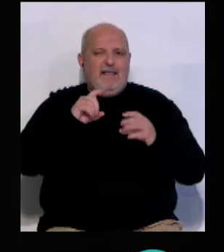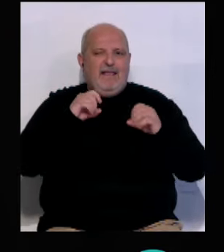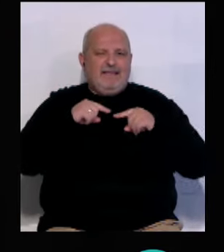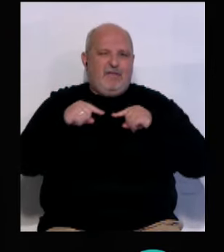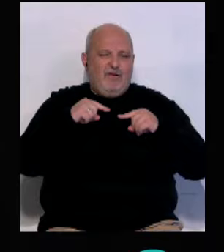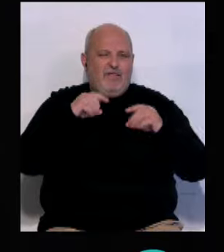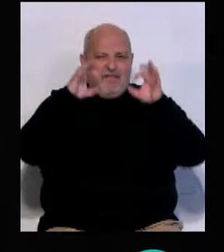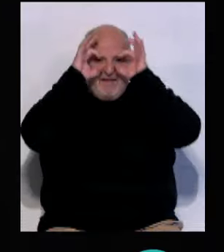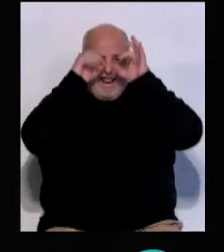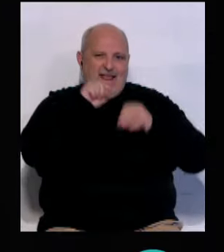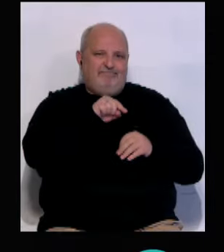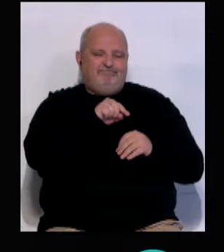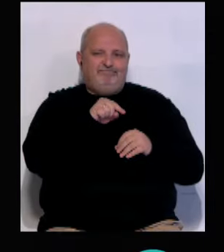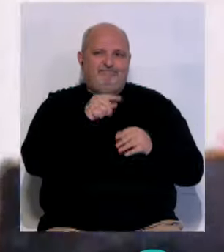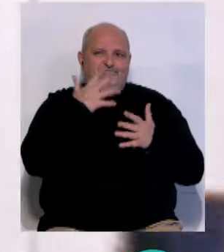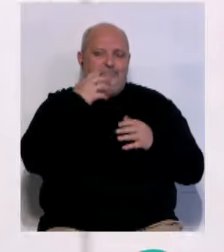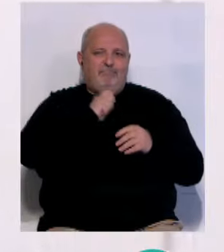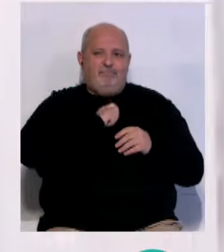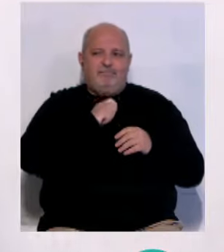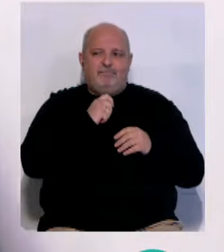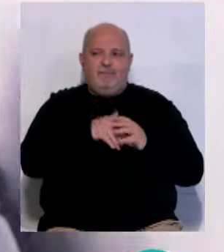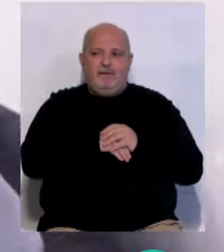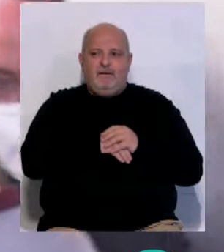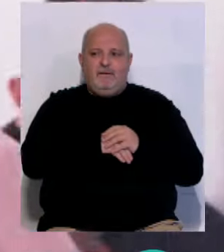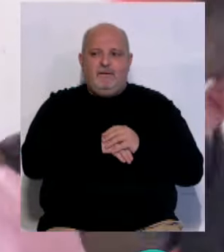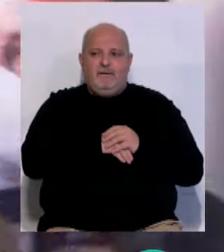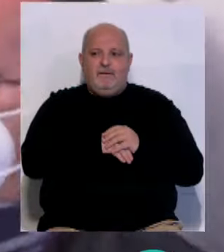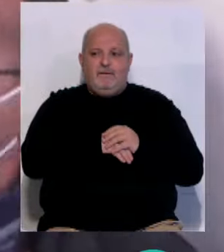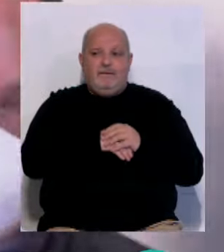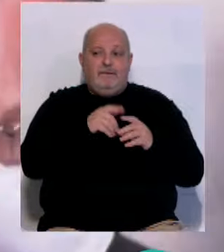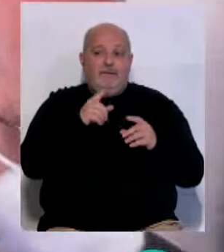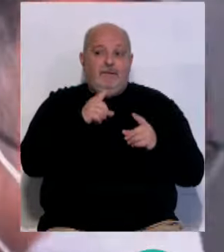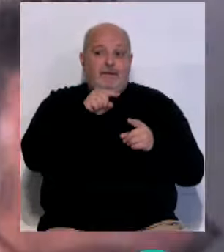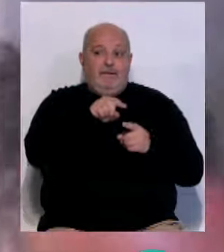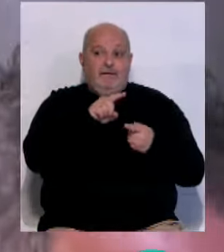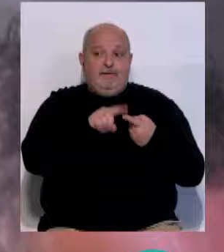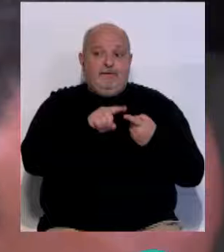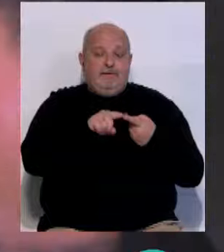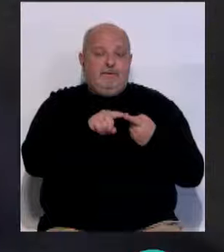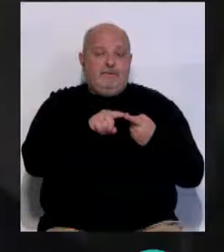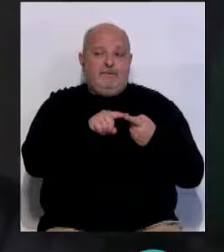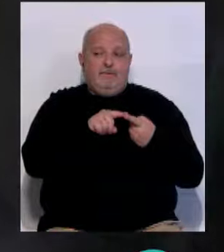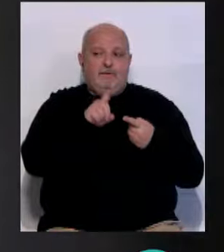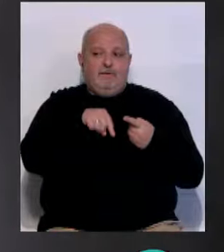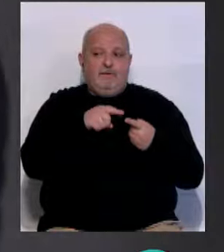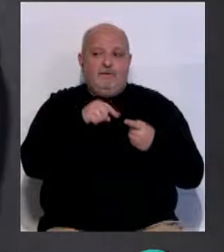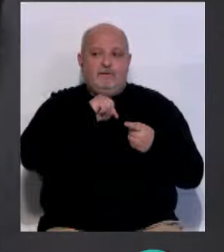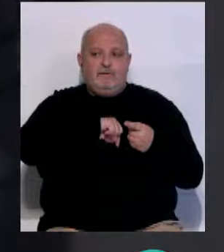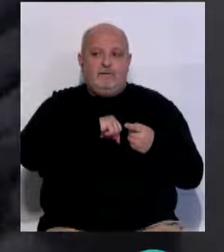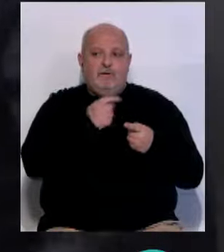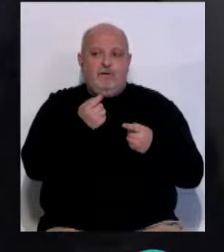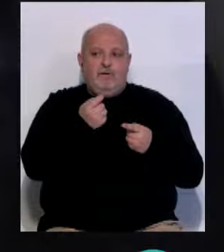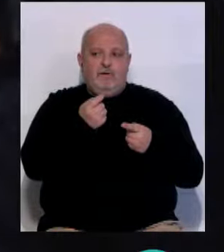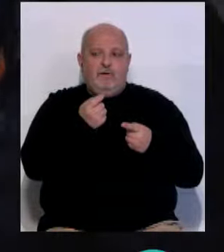temer un poquito la cabeza y un poco entre que él también era un poco Eh Pues no confiaba mucho